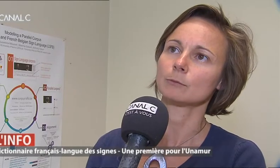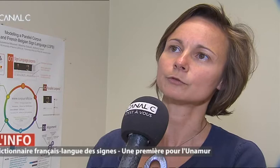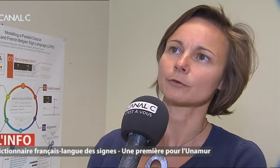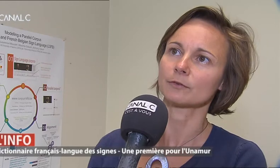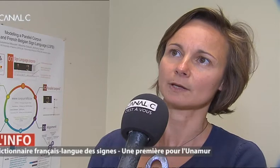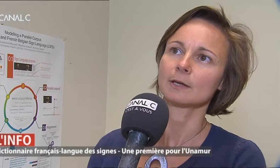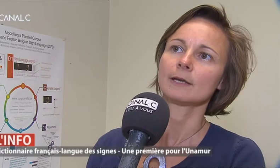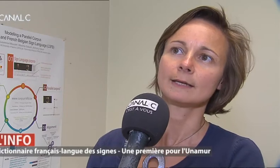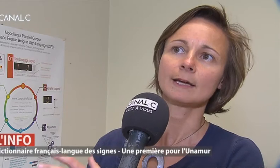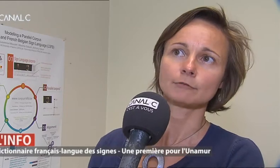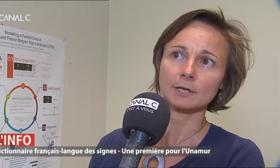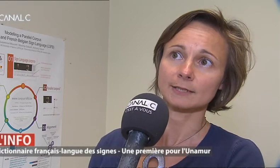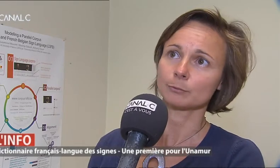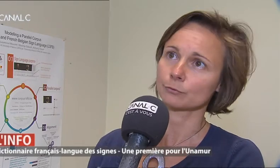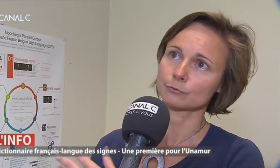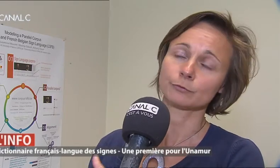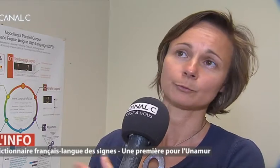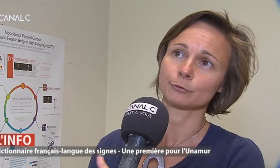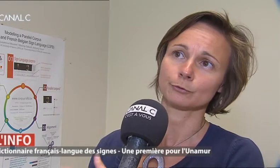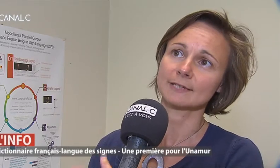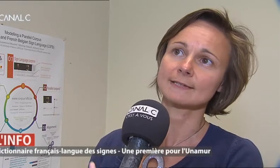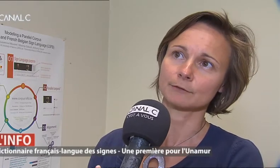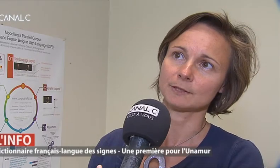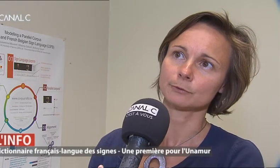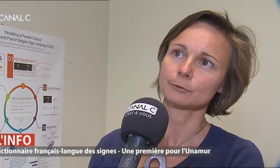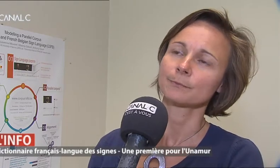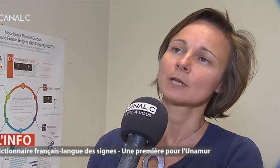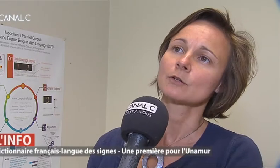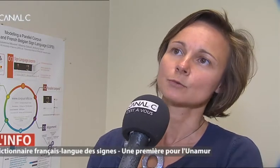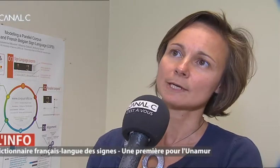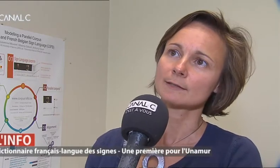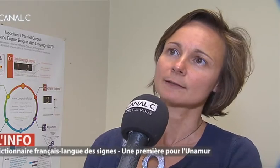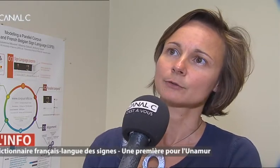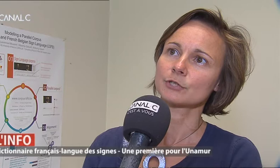français et avoir des réponses sous forme d'extraits vidéo. Soit interroger la